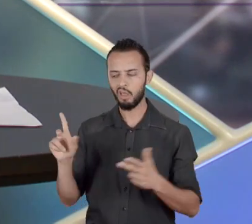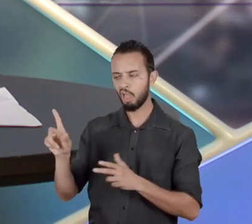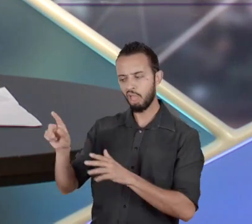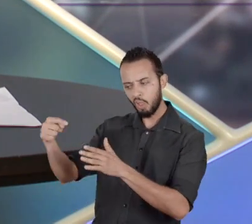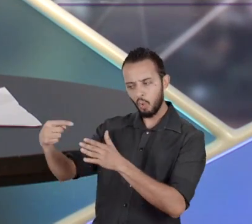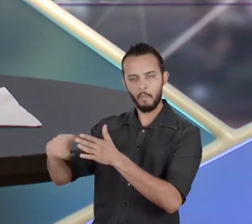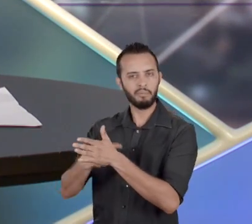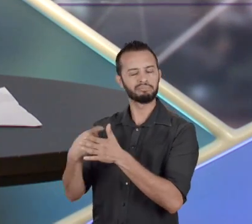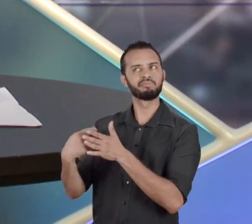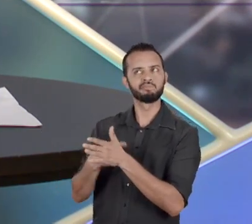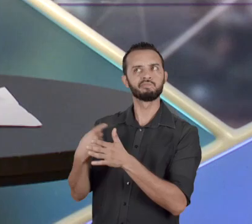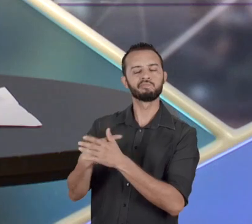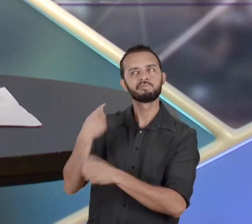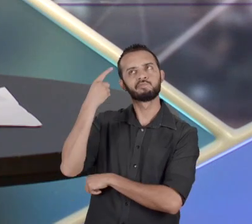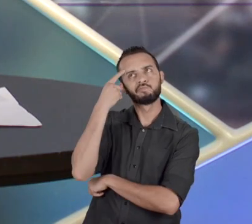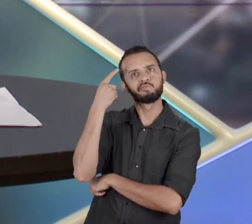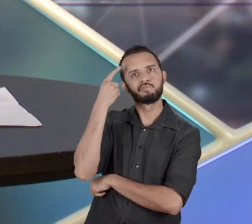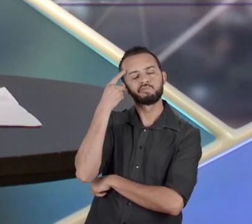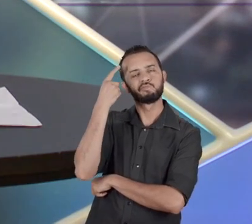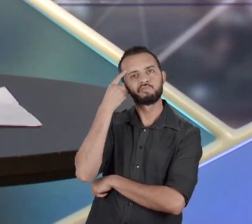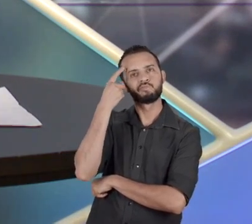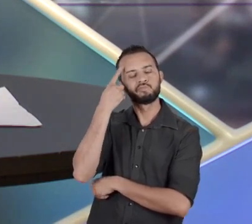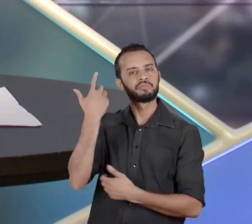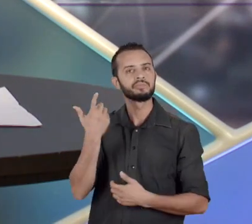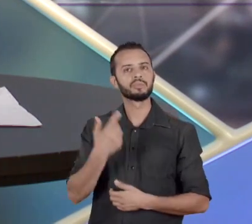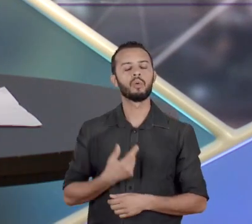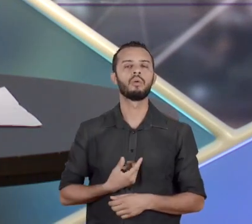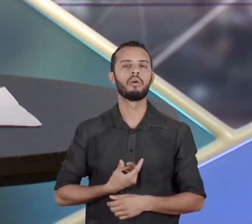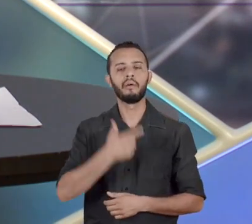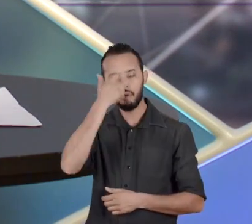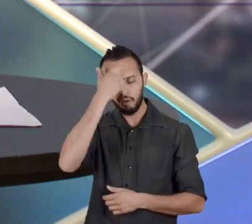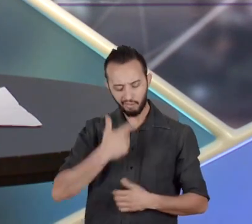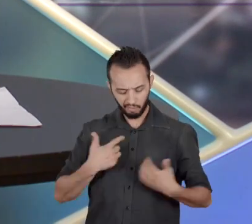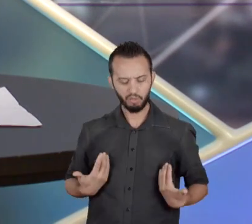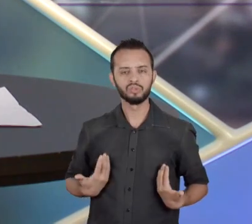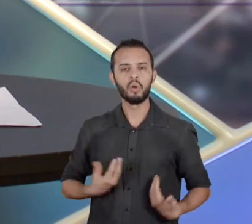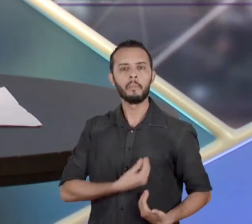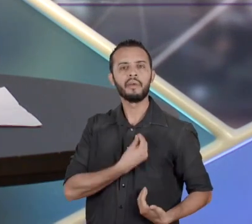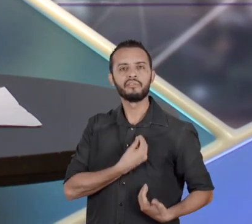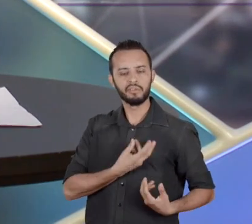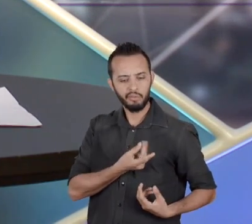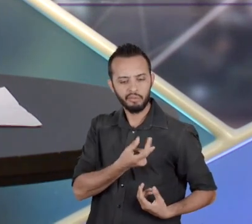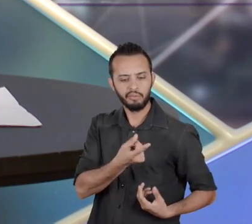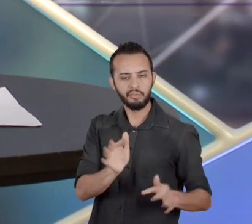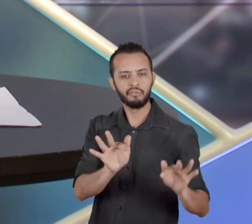e começa a se colocar questões que são até hoje típicas de humanos. Quem eu sou?